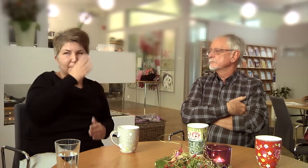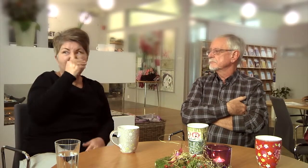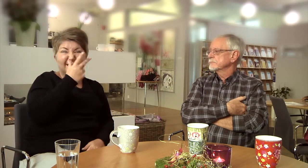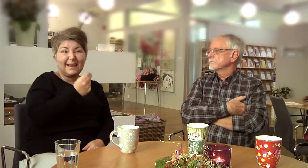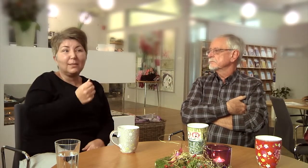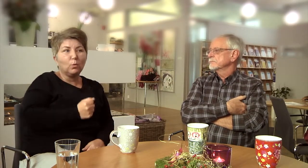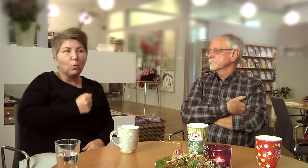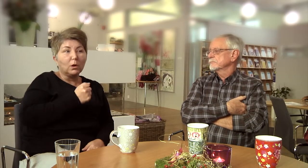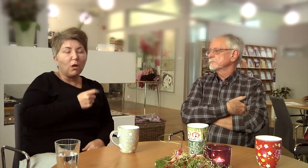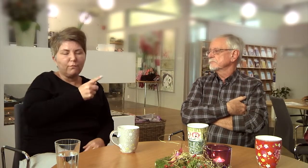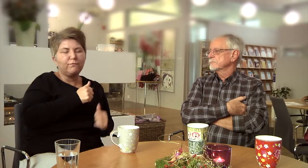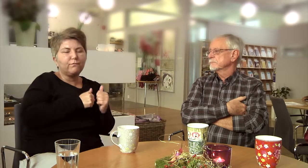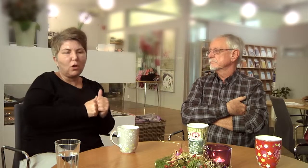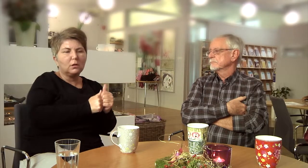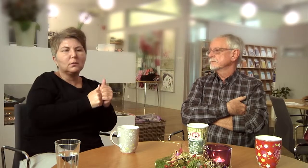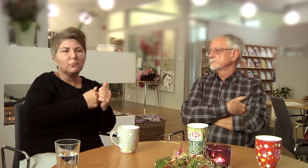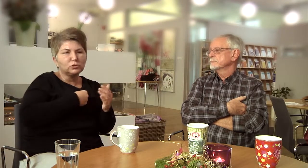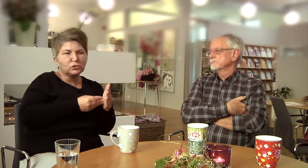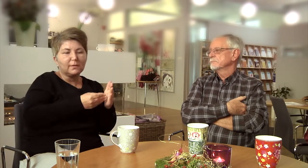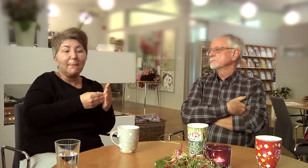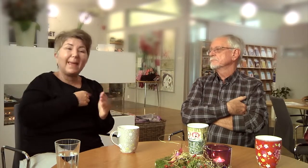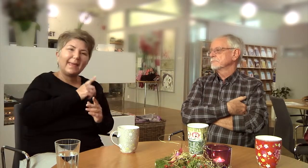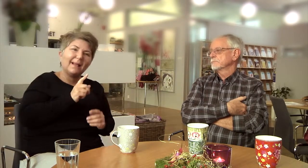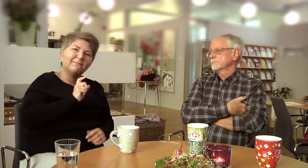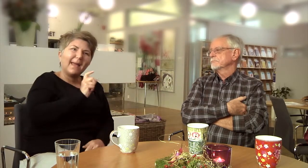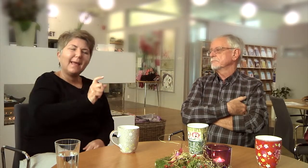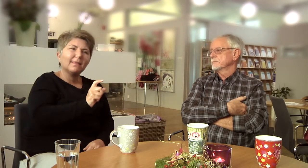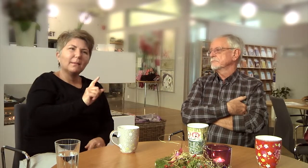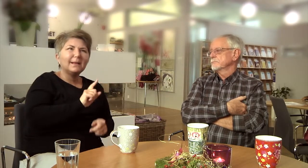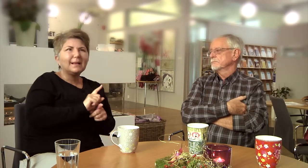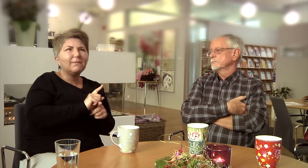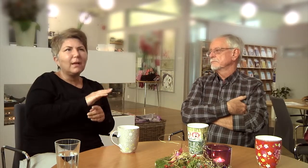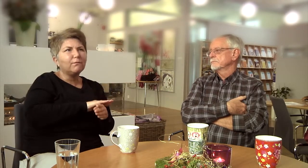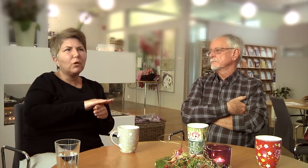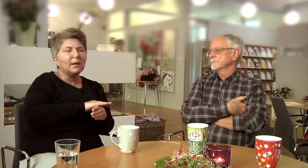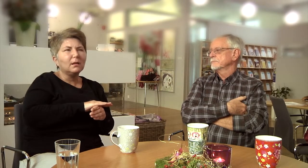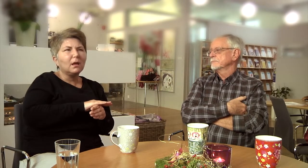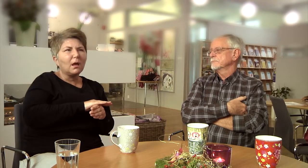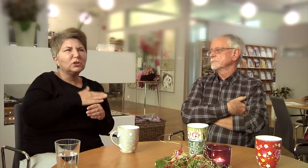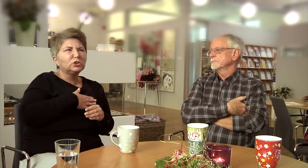Jeg er gift og min mann har fulgt meg hele veien i 30 år og støttet meg.